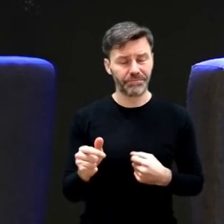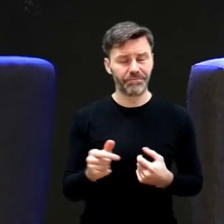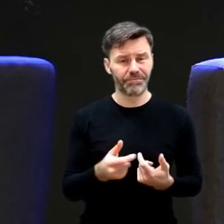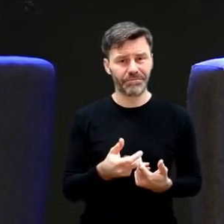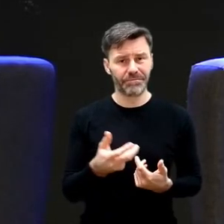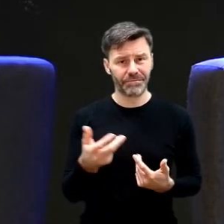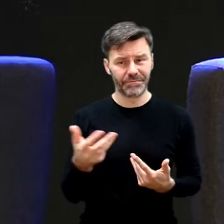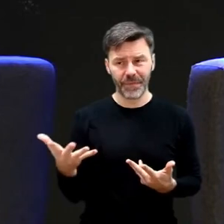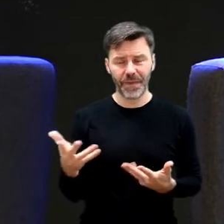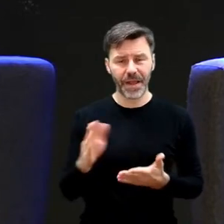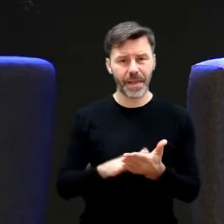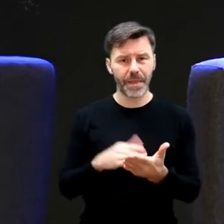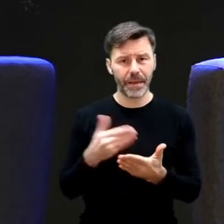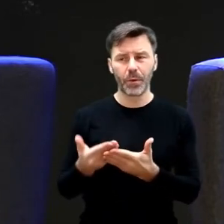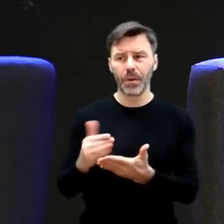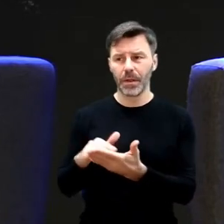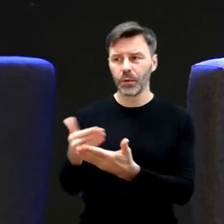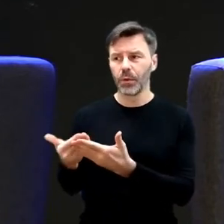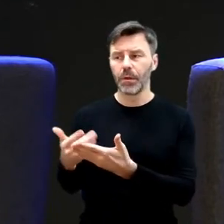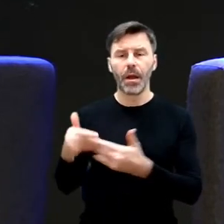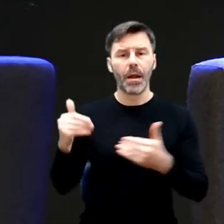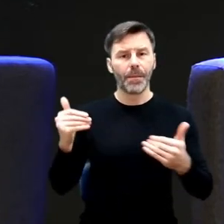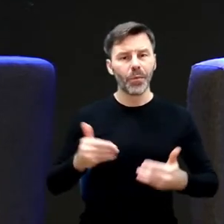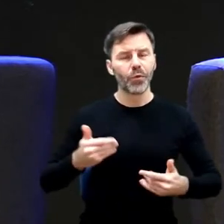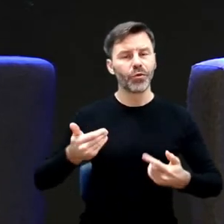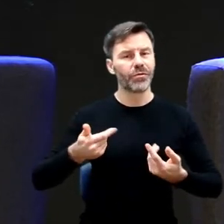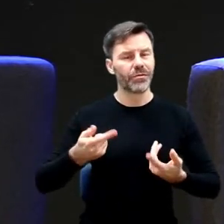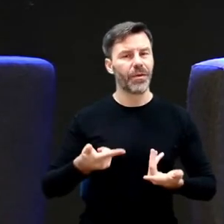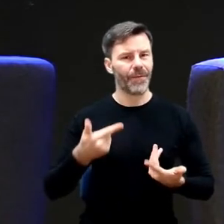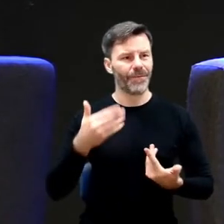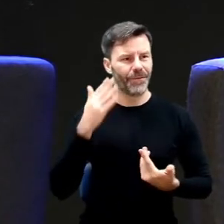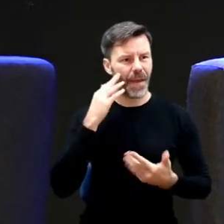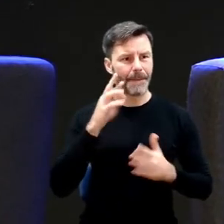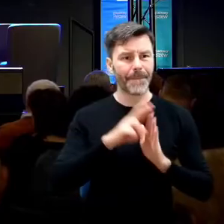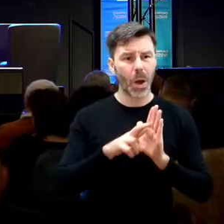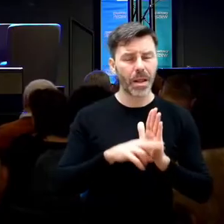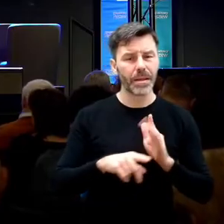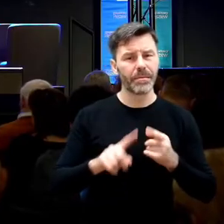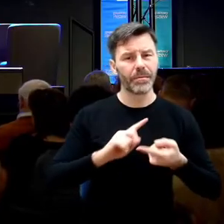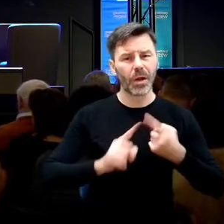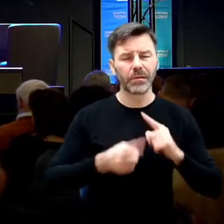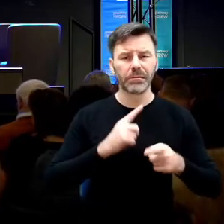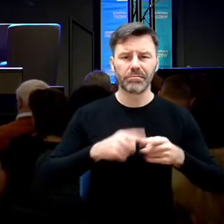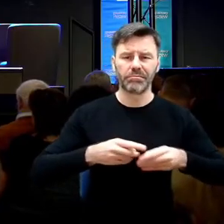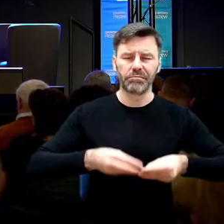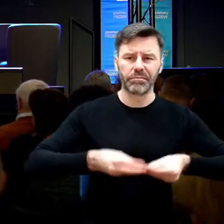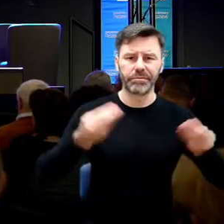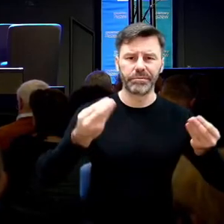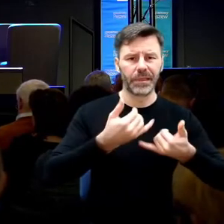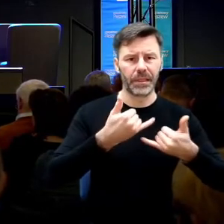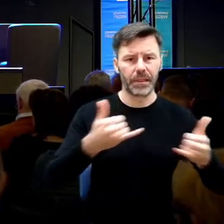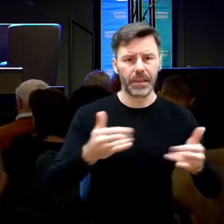że ten reżim trzeba kształtować inaczej, że ta mieszkaniówka nie może się ograniczać tylko do zadań własnej gminy,